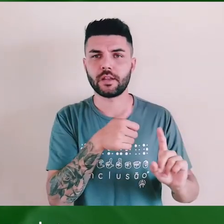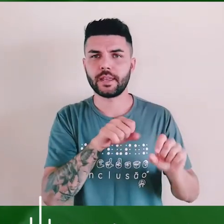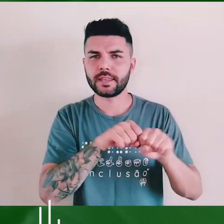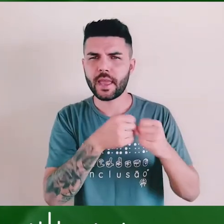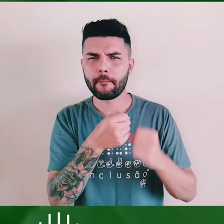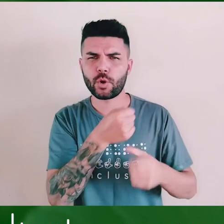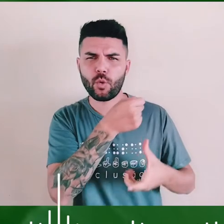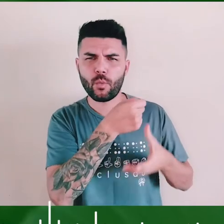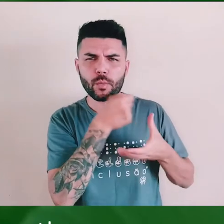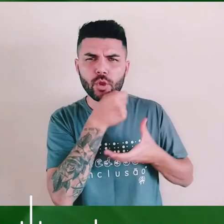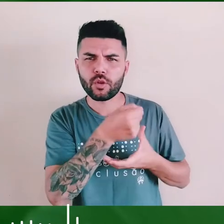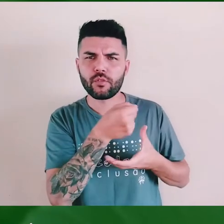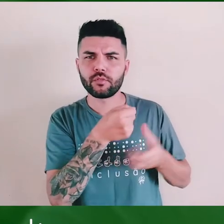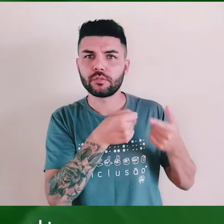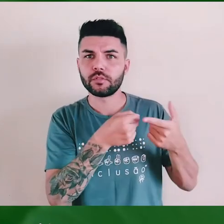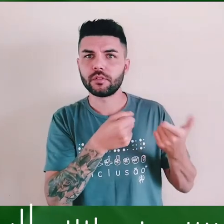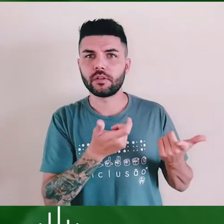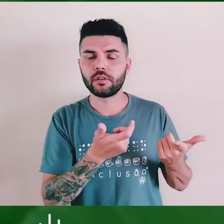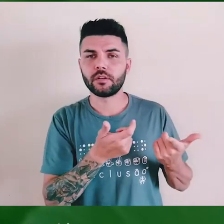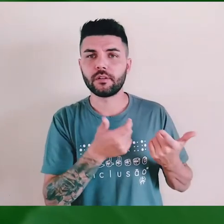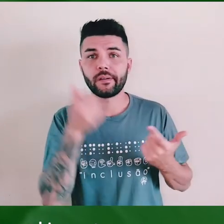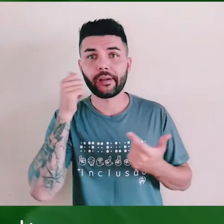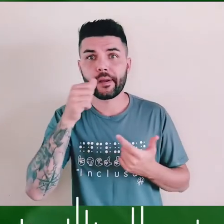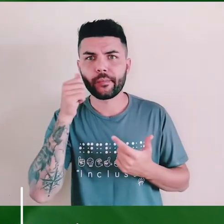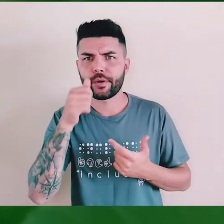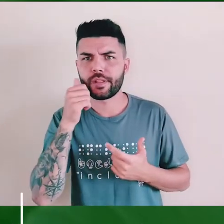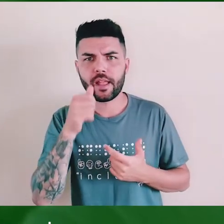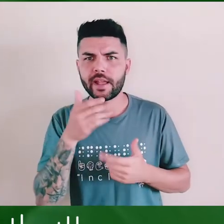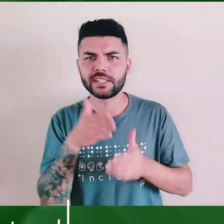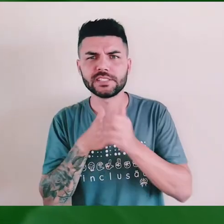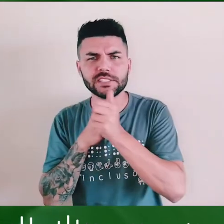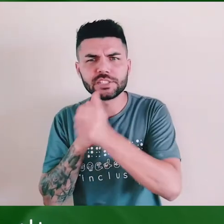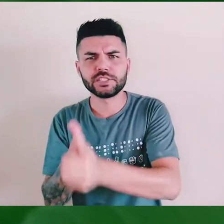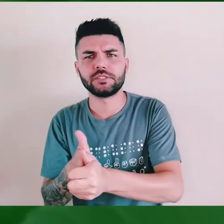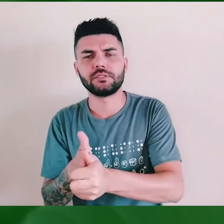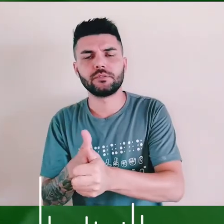mulher viralizou, ganhou muitos seguidores, muita gente falando pra ela que tem que fazer